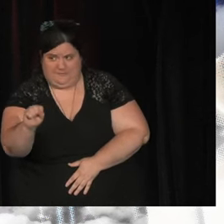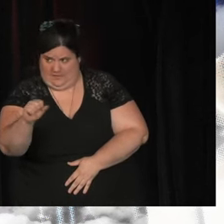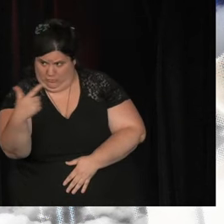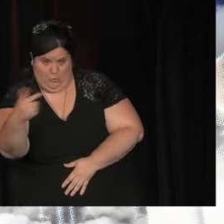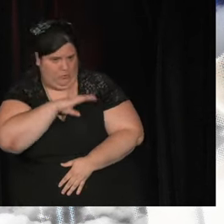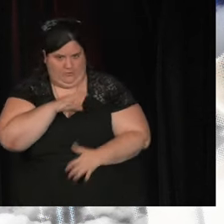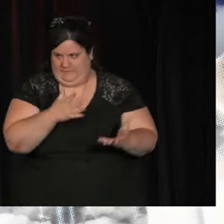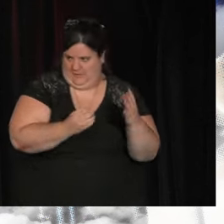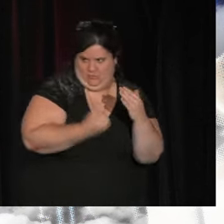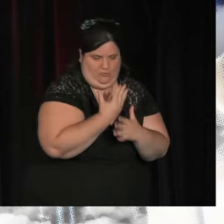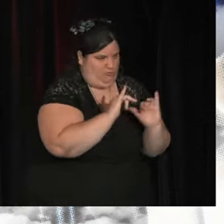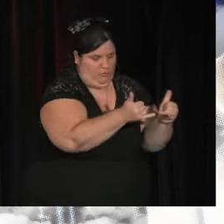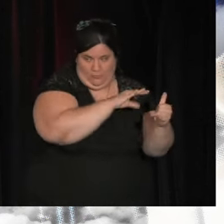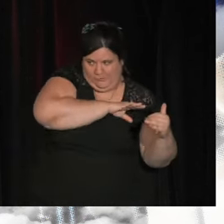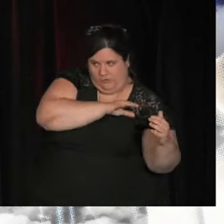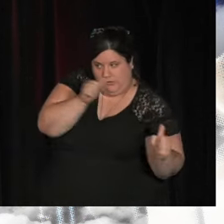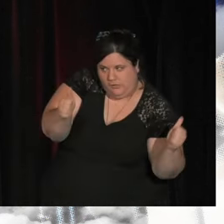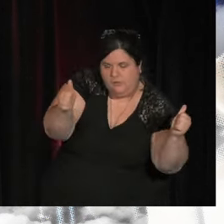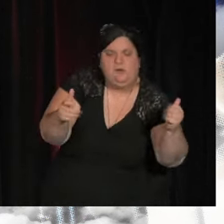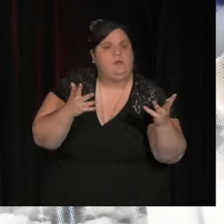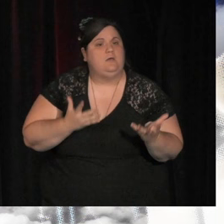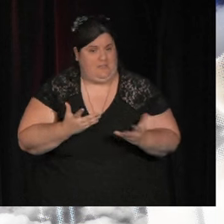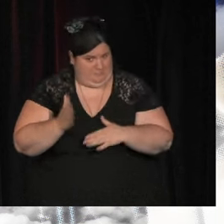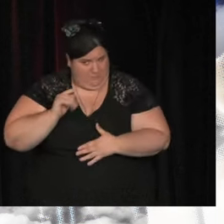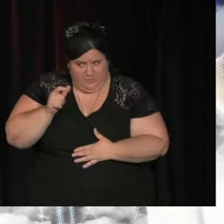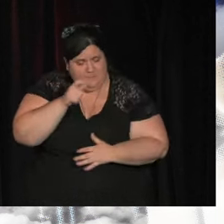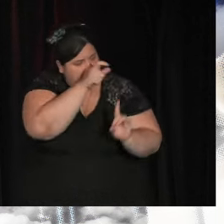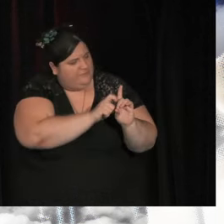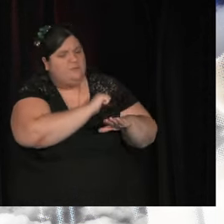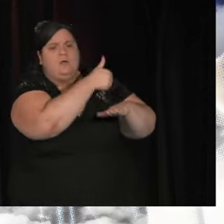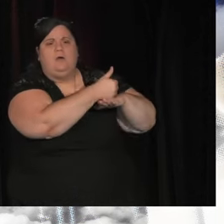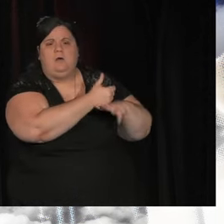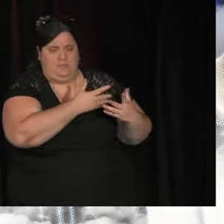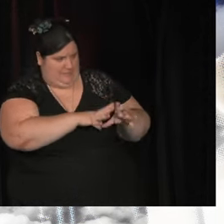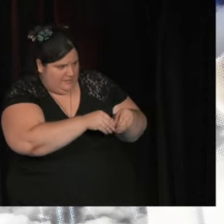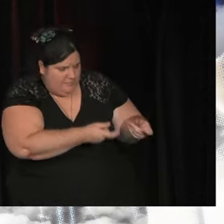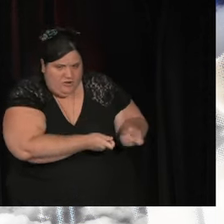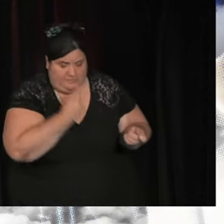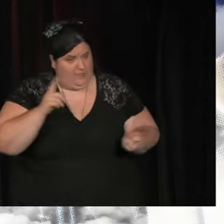mais surtout chez Blizzard, il jouait beaucoup à Team Fortress 2. Et c'est quelque chose qui les a un petit peu frustrés parce qu'ils